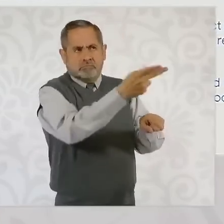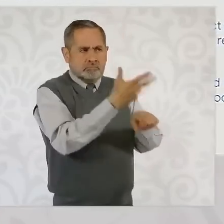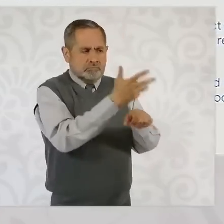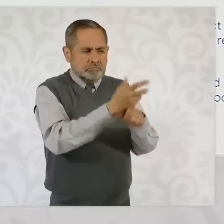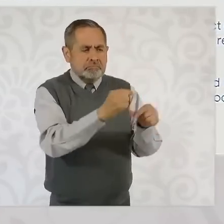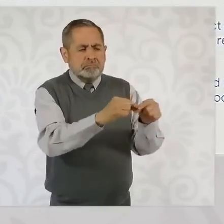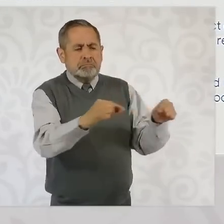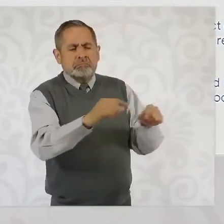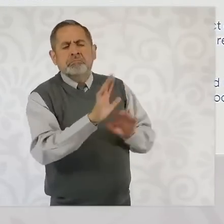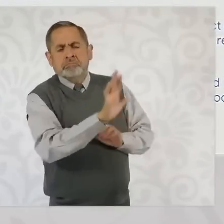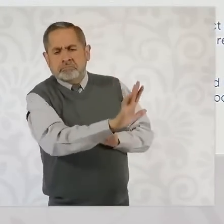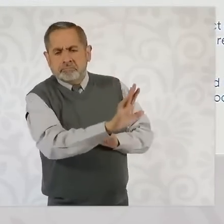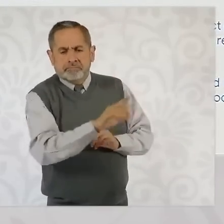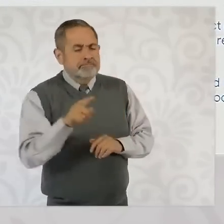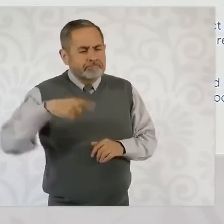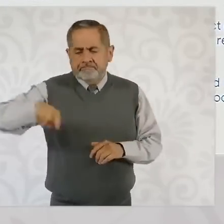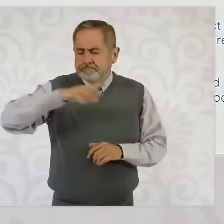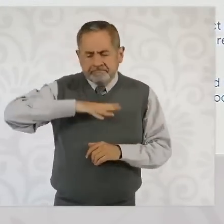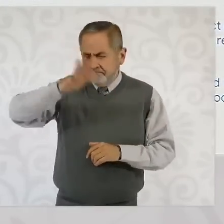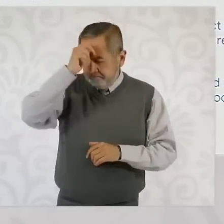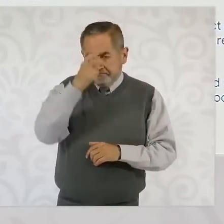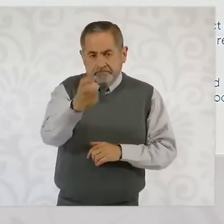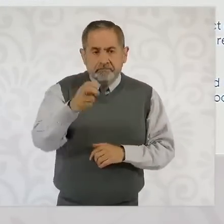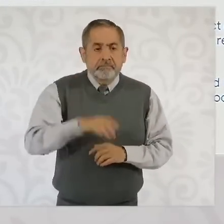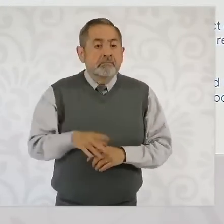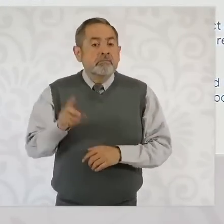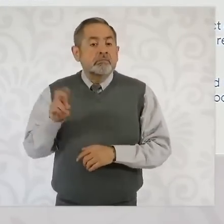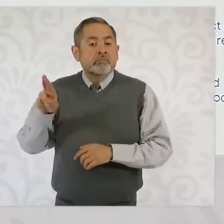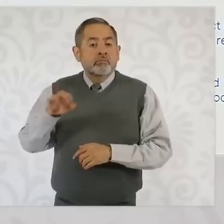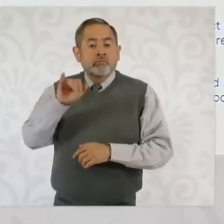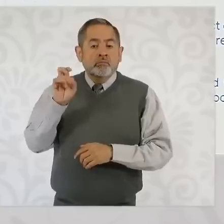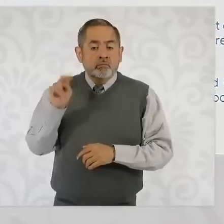no estamos de acuerdo en esto y el drct Juan Ramón de la Fuente envió una nueva